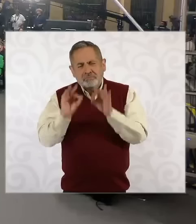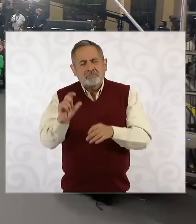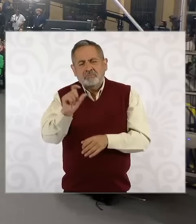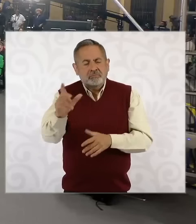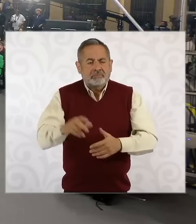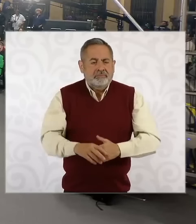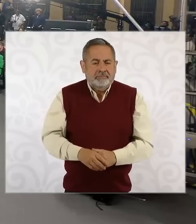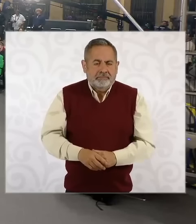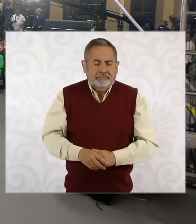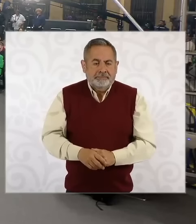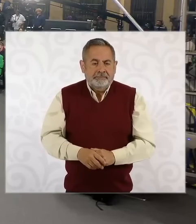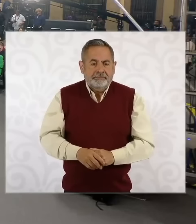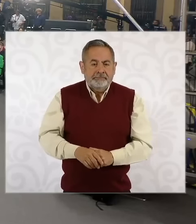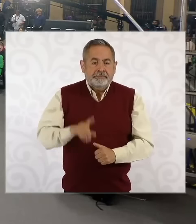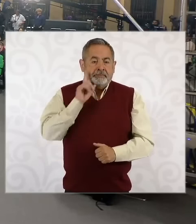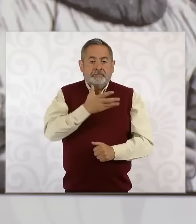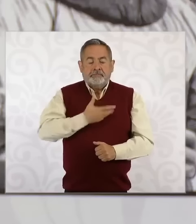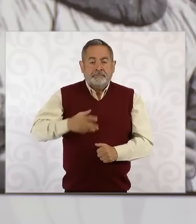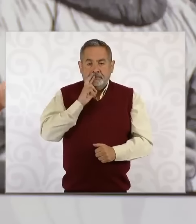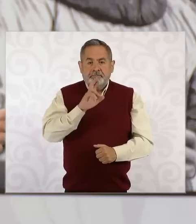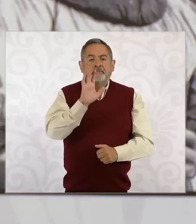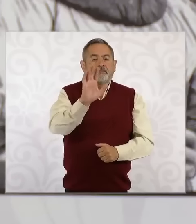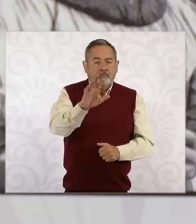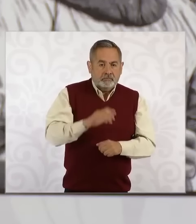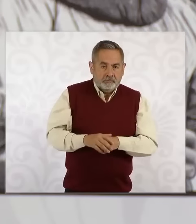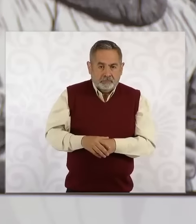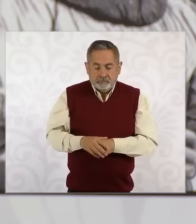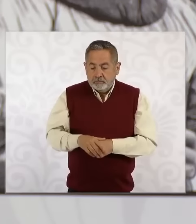El proyecto que se había desarrollado no estaba de acuerdo el gobierno del estado en